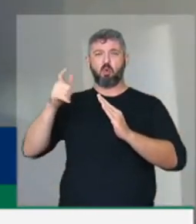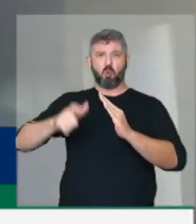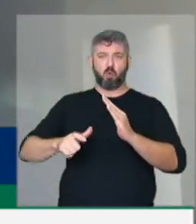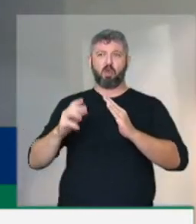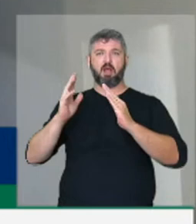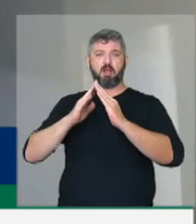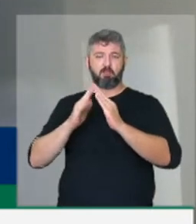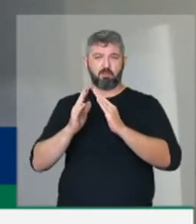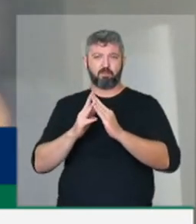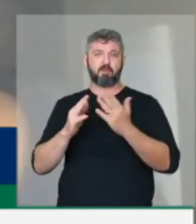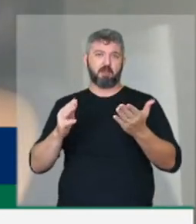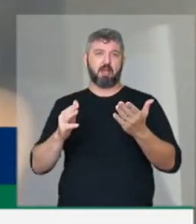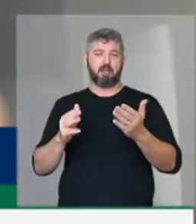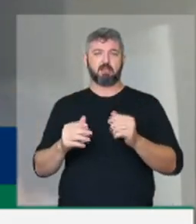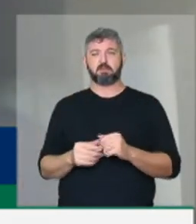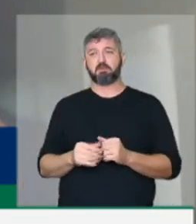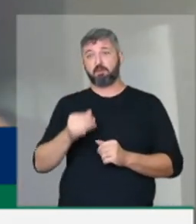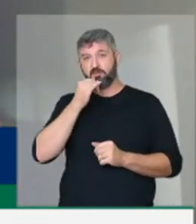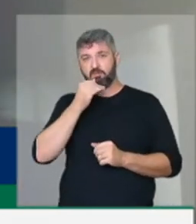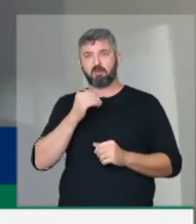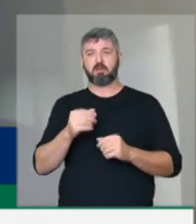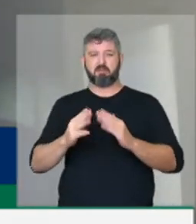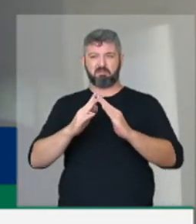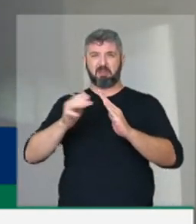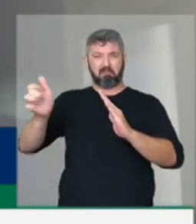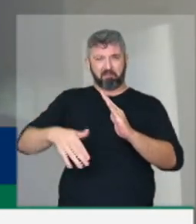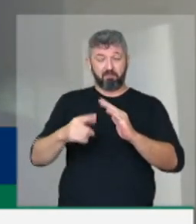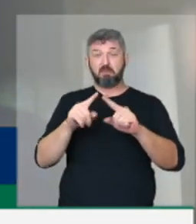DOS SEUS... DAS CASAS, INFELIZMENTE, PRECÁRIAS ONDE MORAVAM, PERTO DO SEU